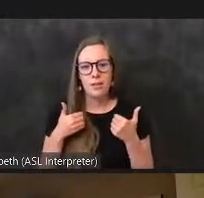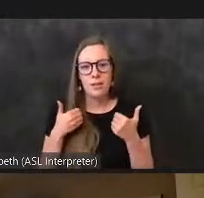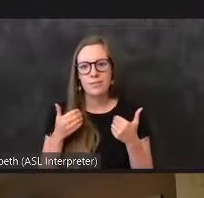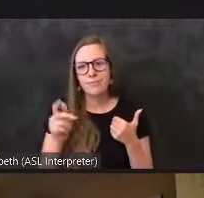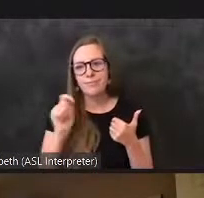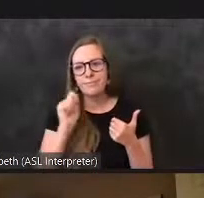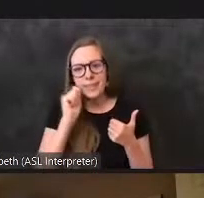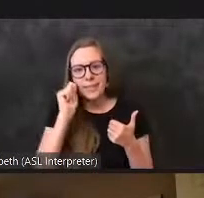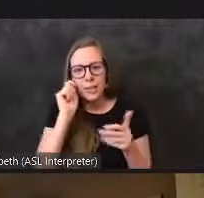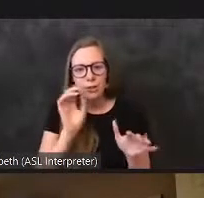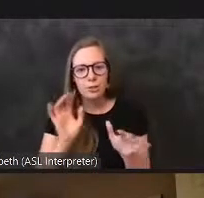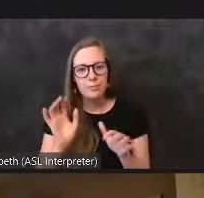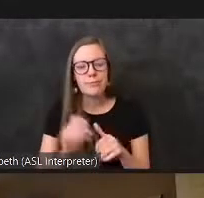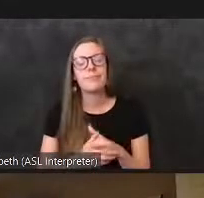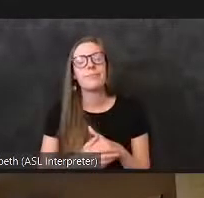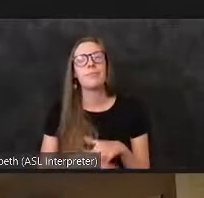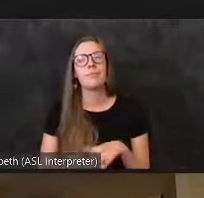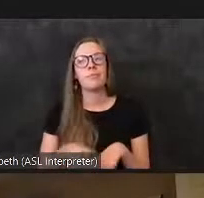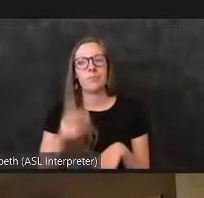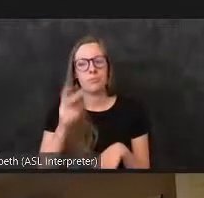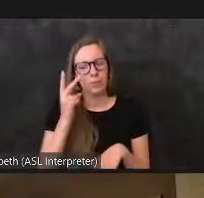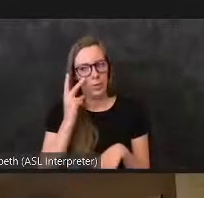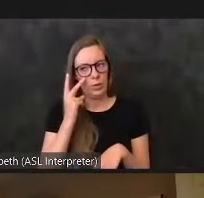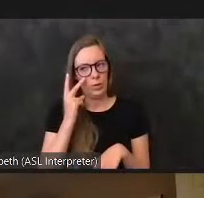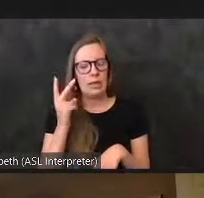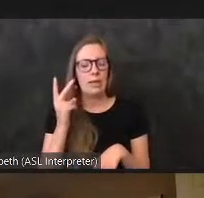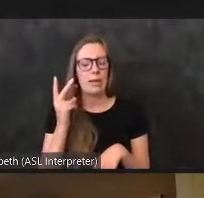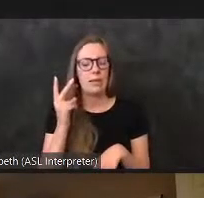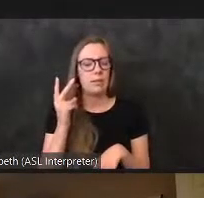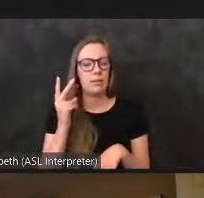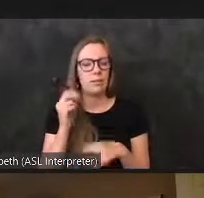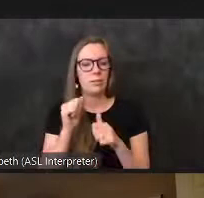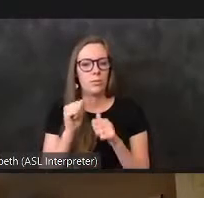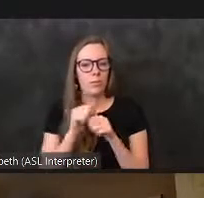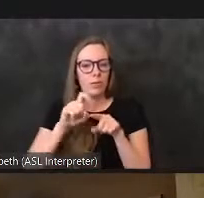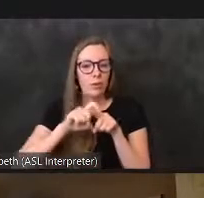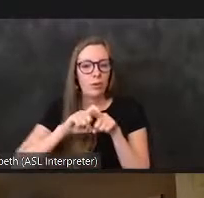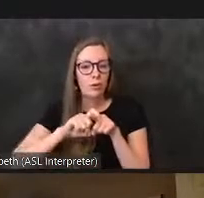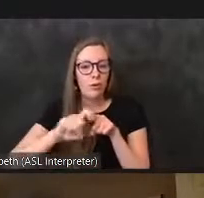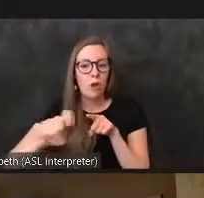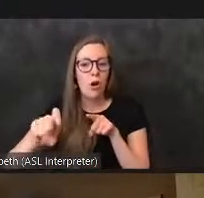Niños, jóvenes y jóvenes adultos, y vemos que sucede en las llamadas Administración